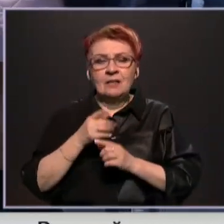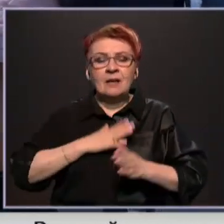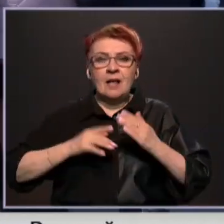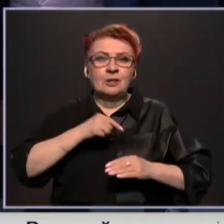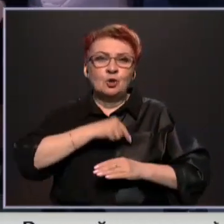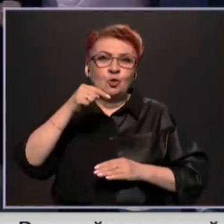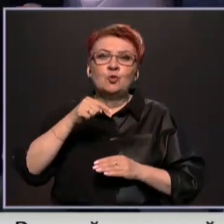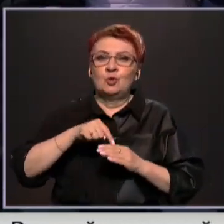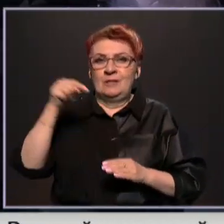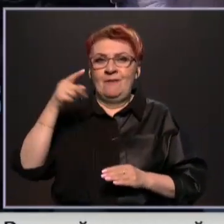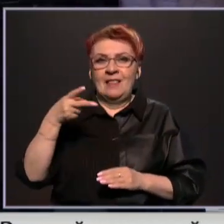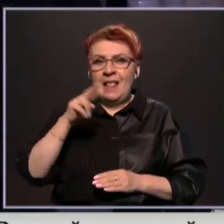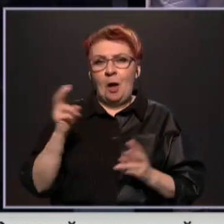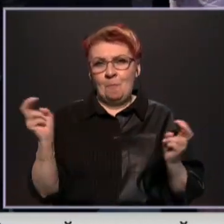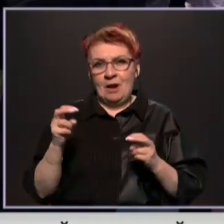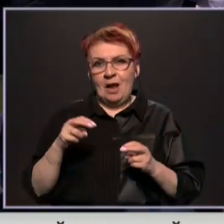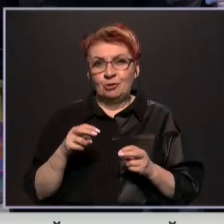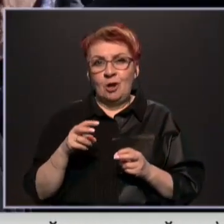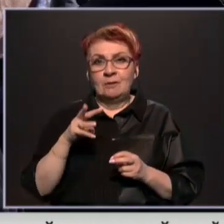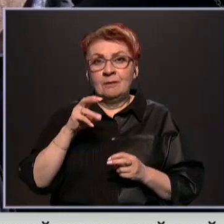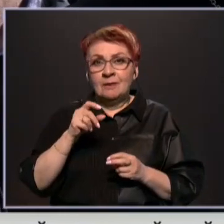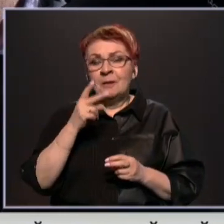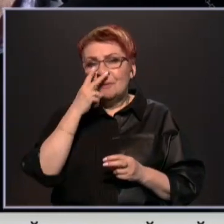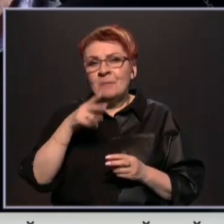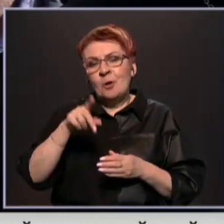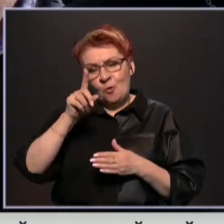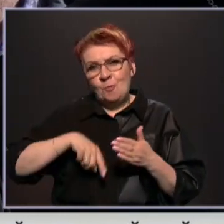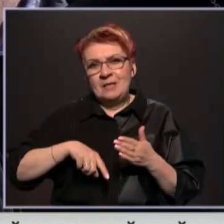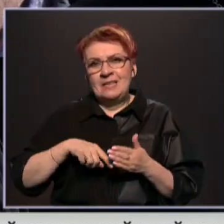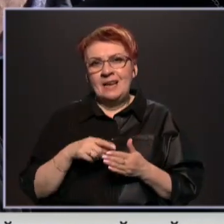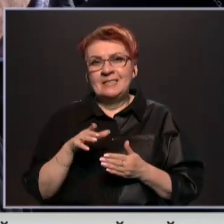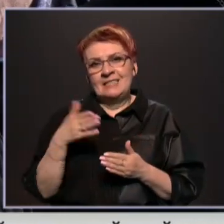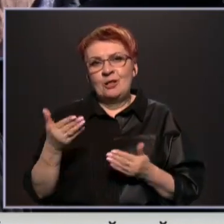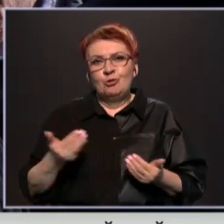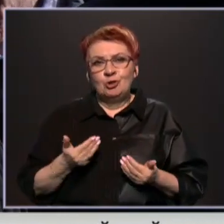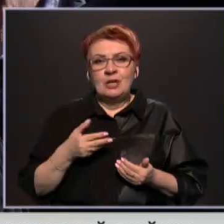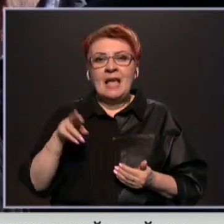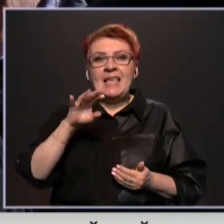прихожан и мы это убедились настроении наших жителей жителей Ярославского района которые